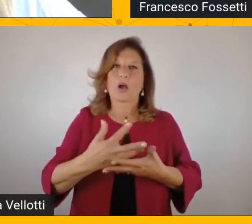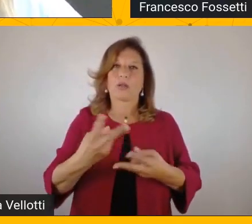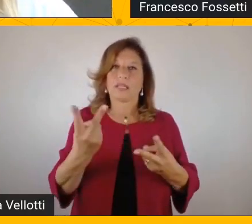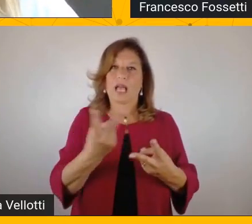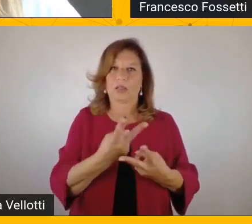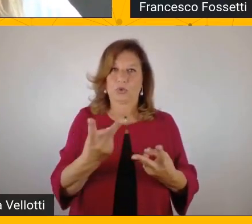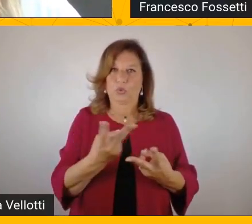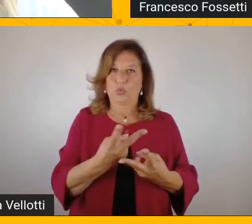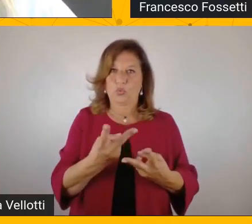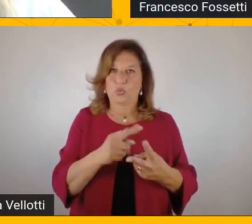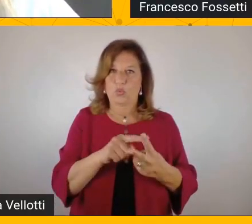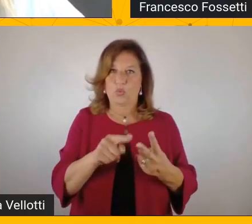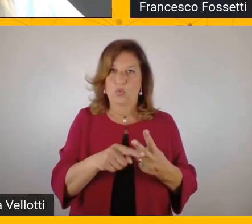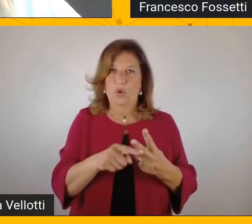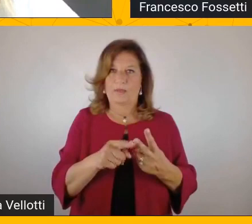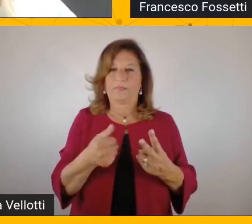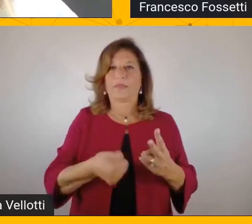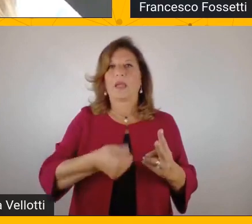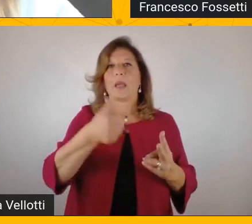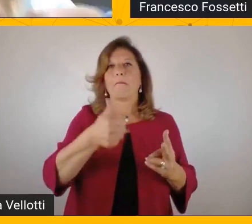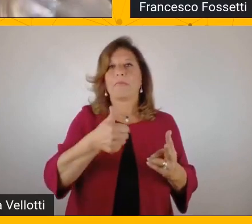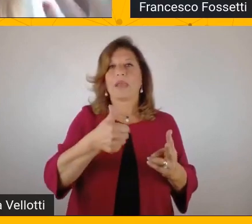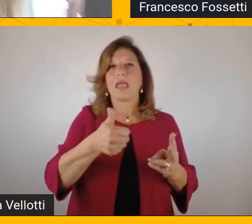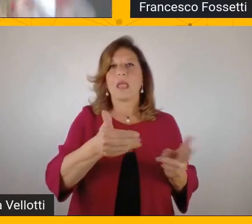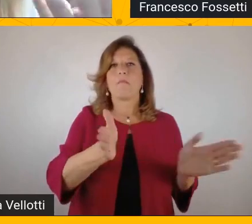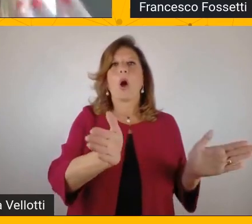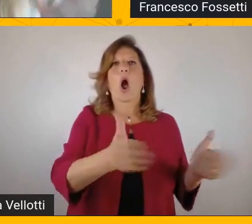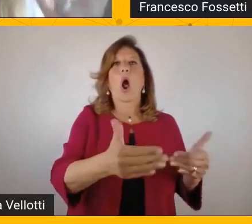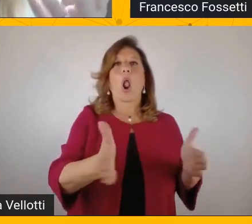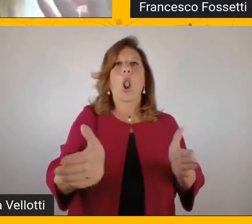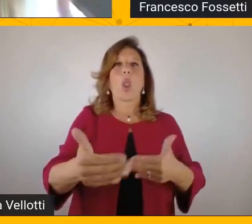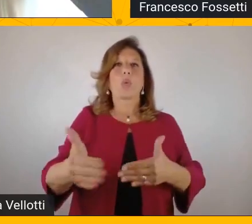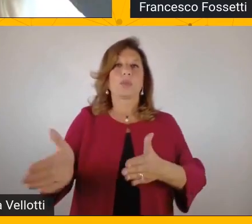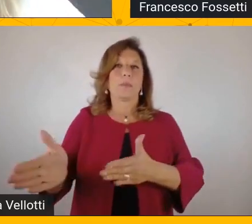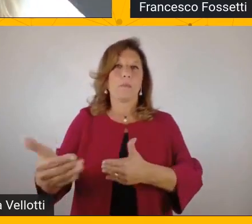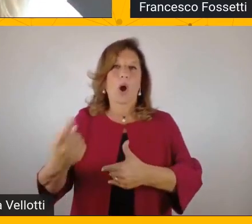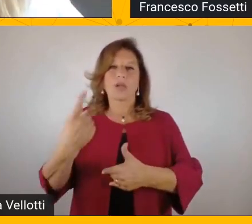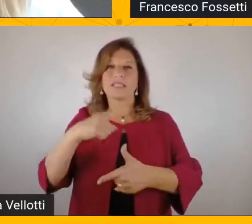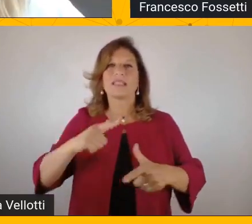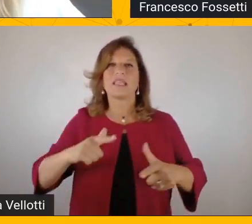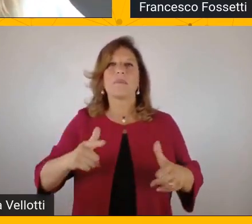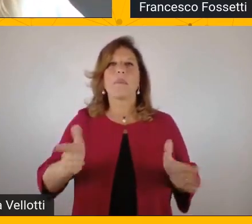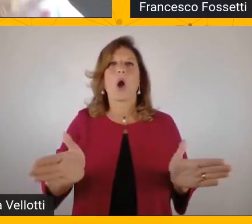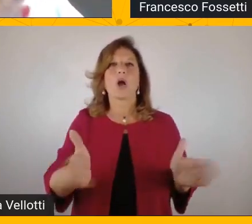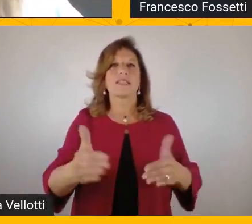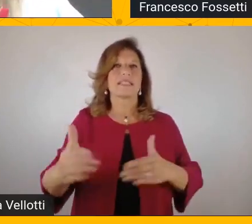raccontato sono due. Il primo la loopboxe che è una sorta di